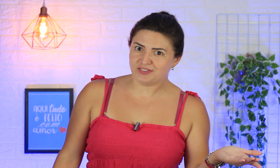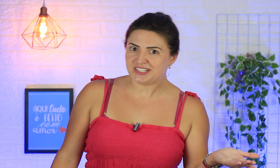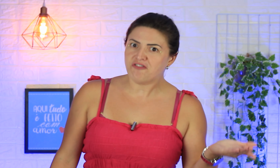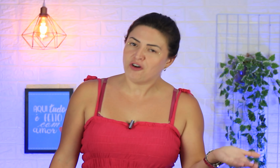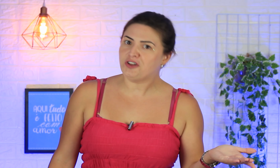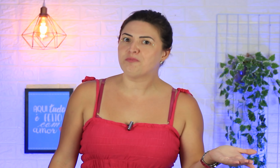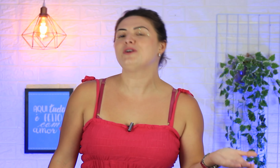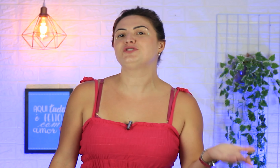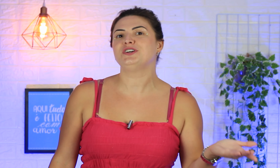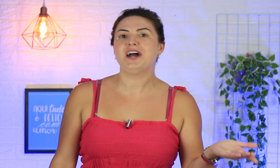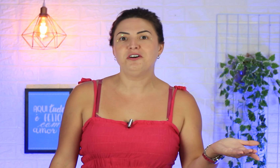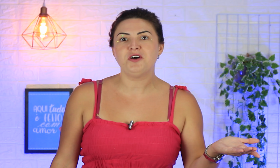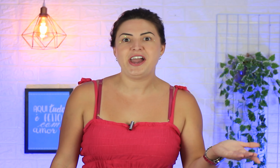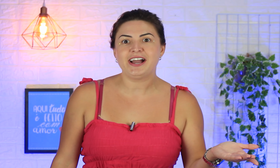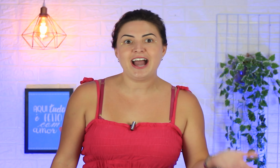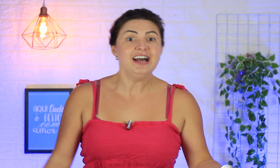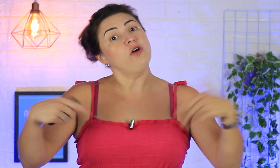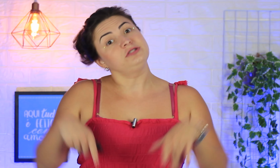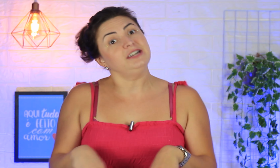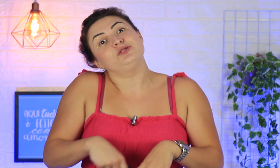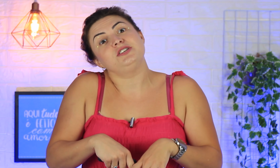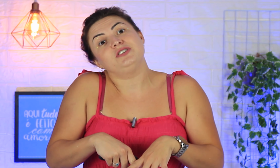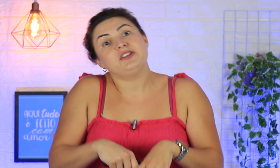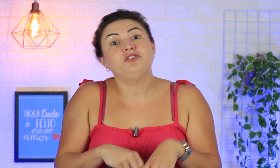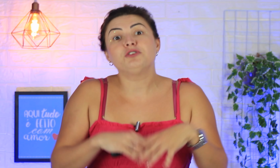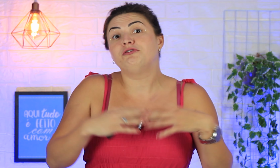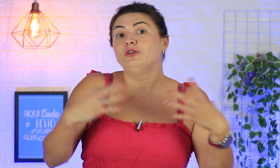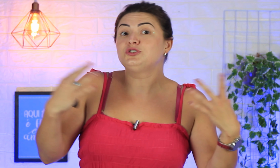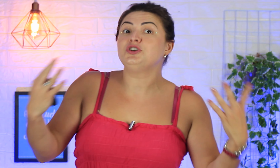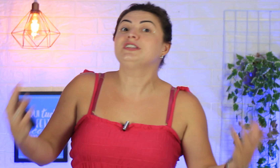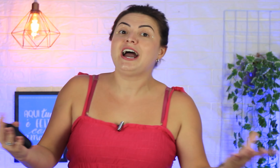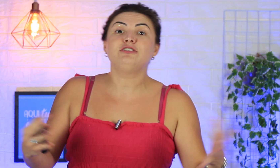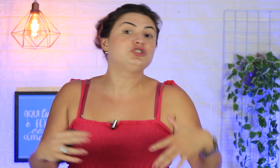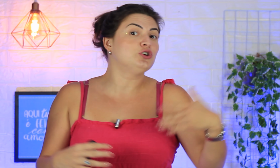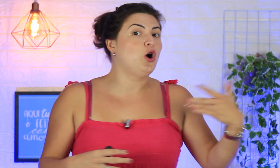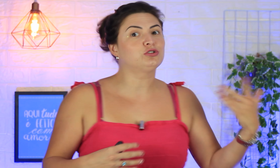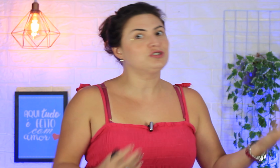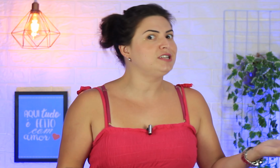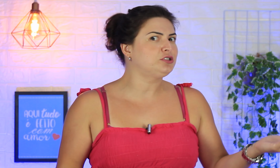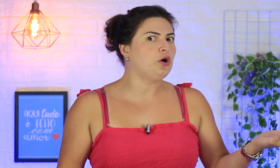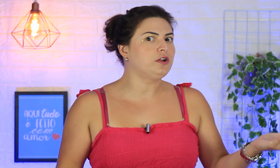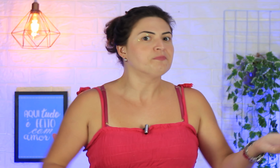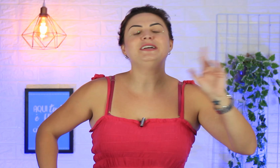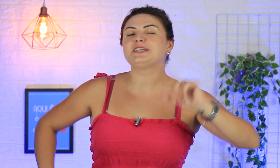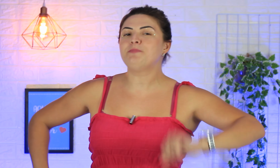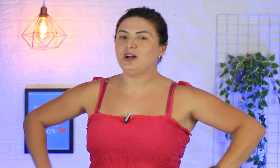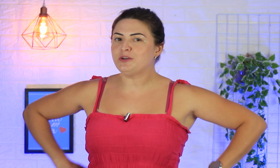se você for um profissional do RH ou tanto se você for um funcionário de outro setor mas que pode